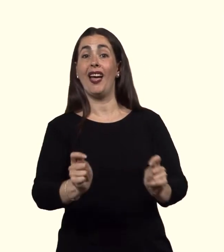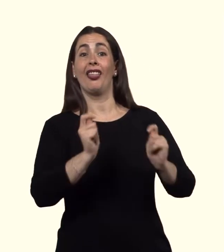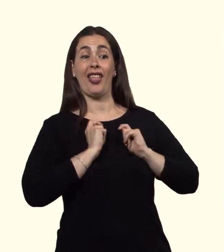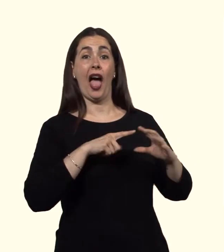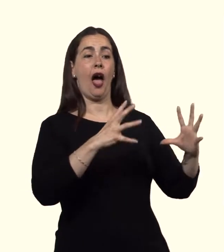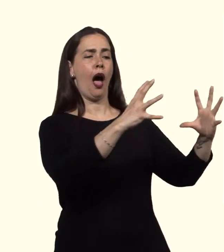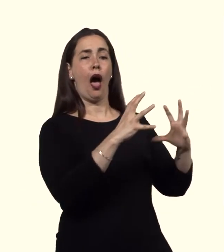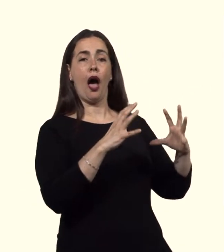Comoditat